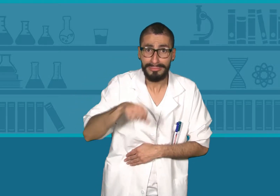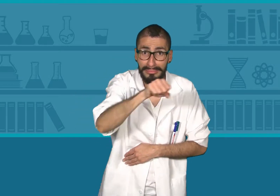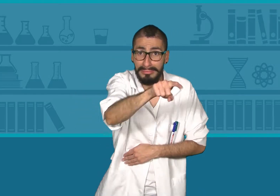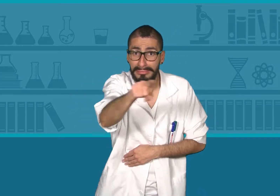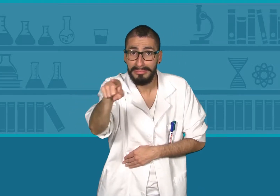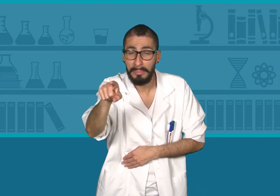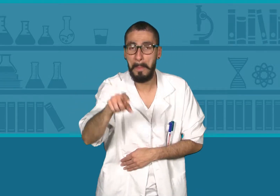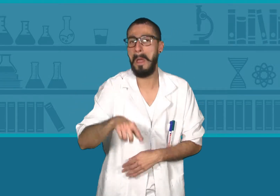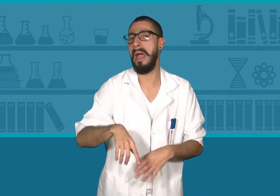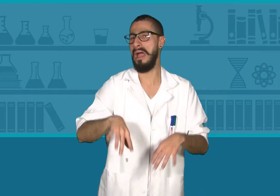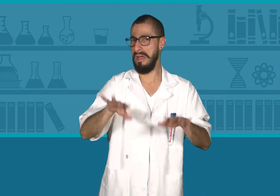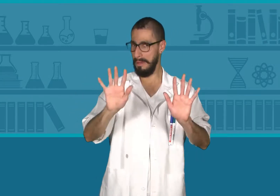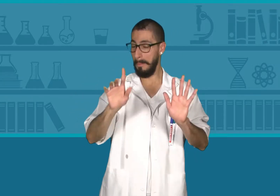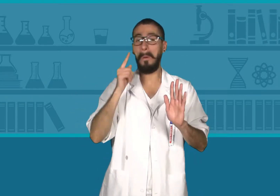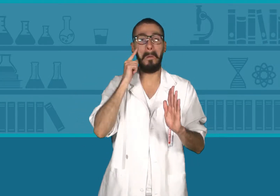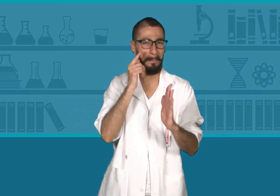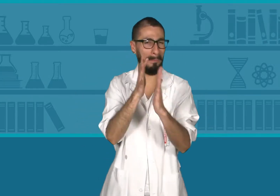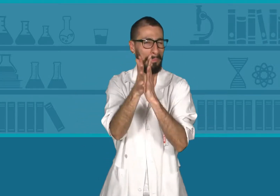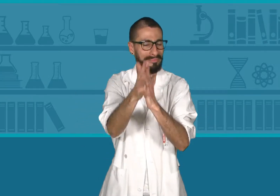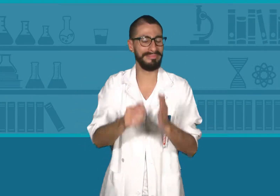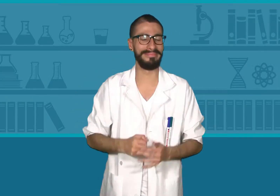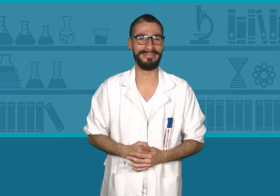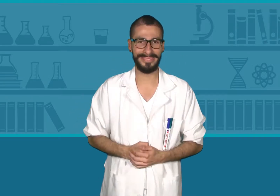¿Si? Bueno, les voy a contar,